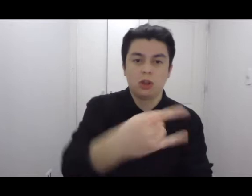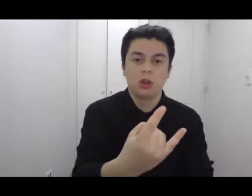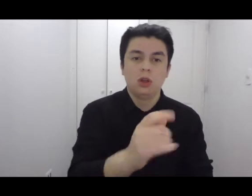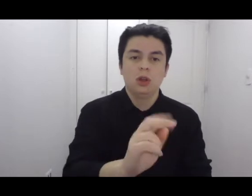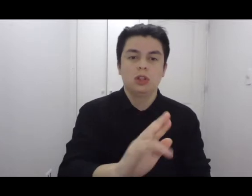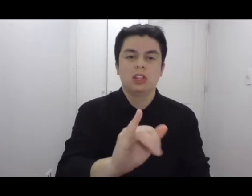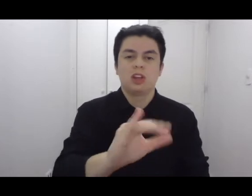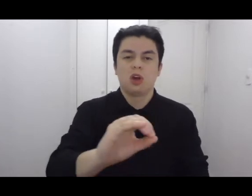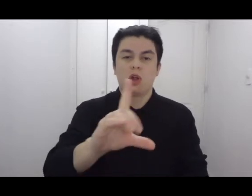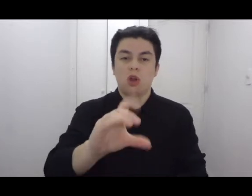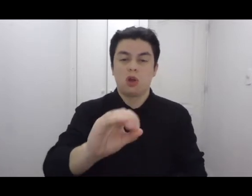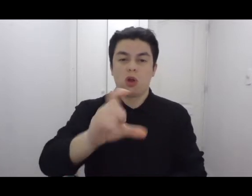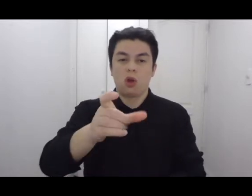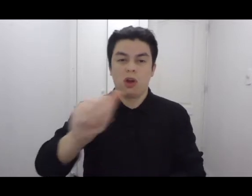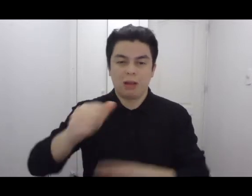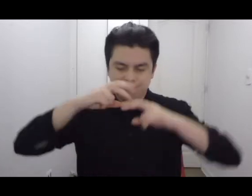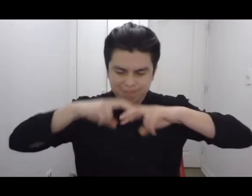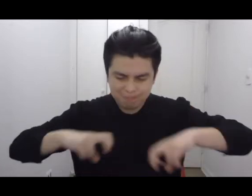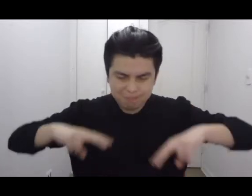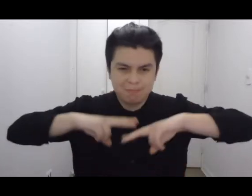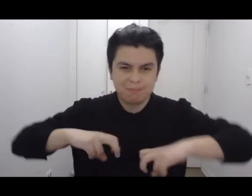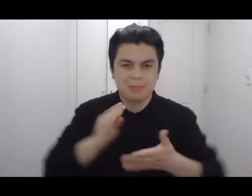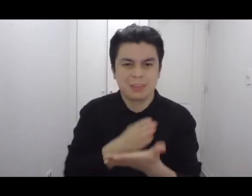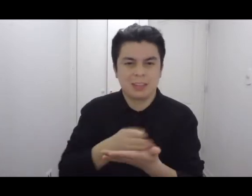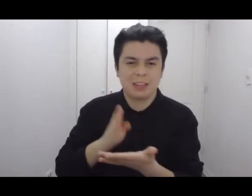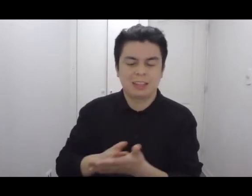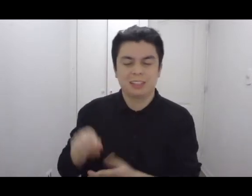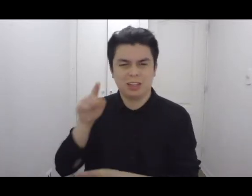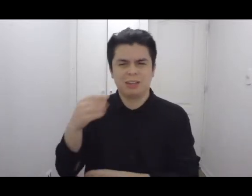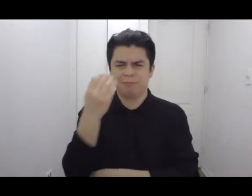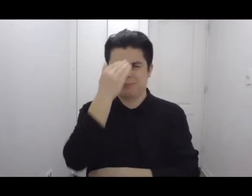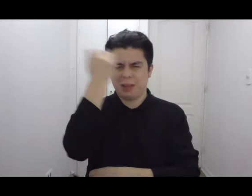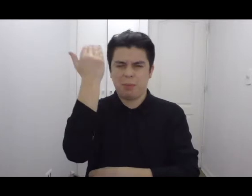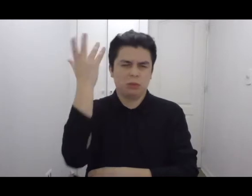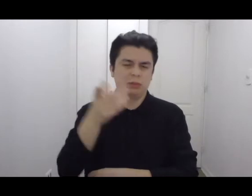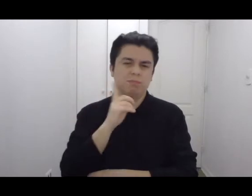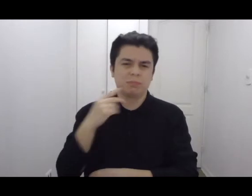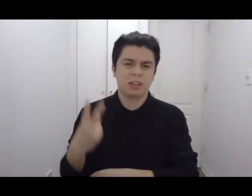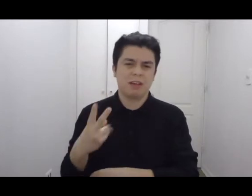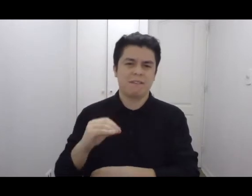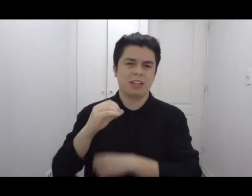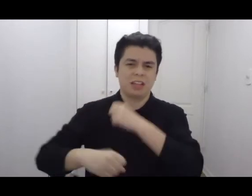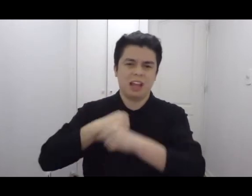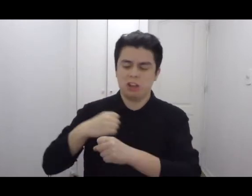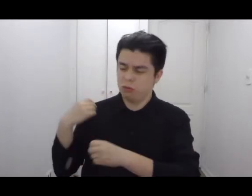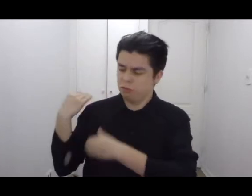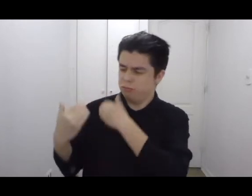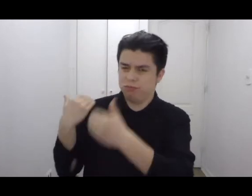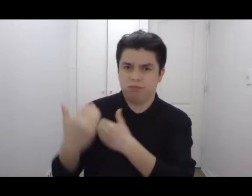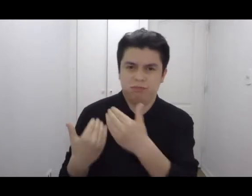bueno ella es espectacular, tiene como 20 años de experiencia bueno en el capítulo ella cuenta todos sus